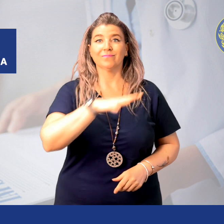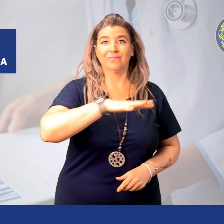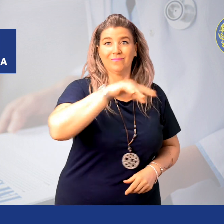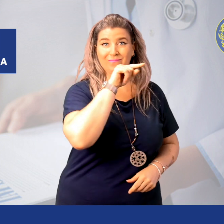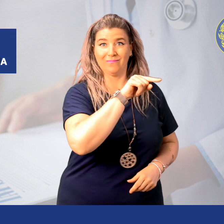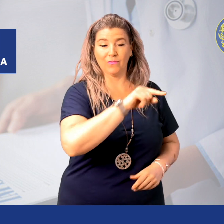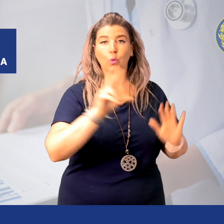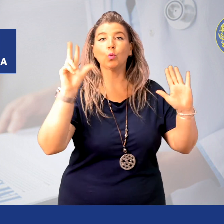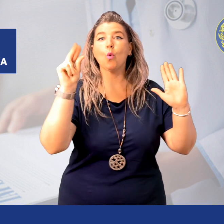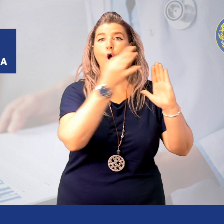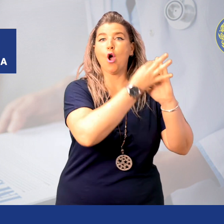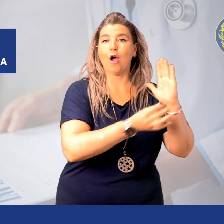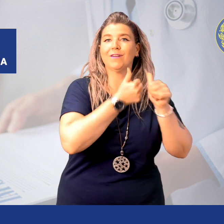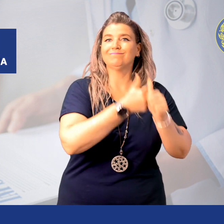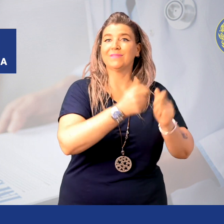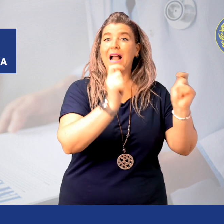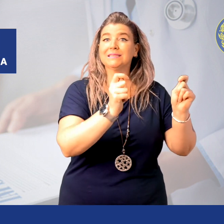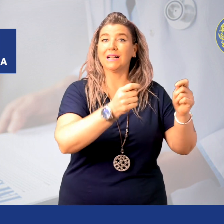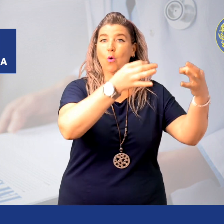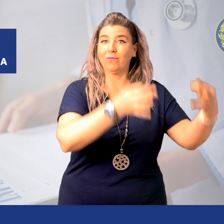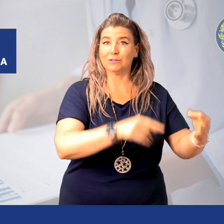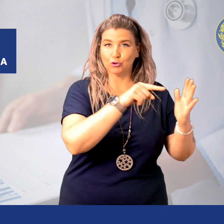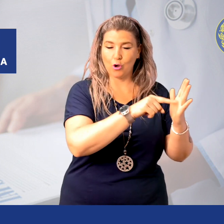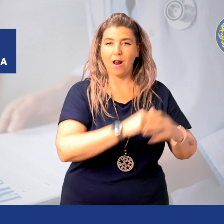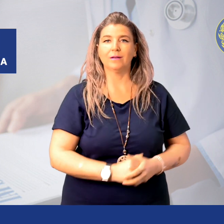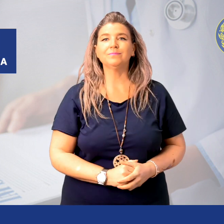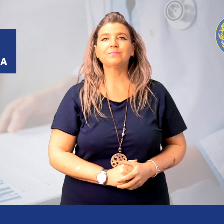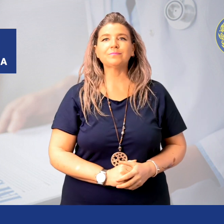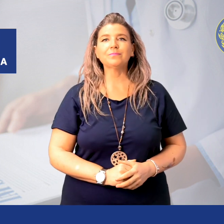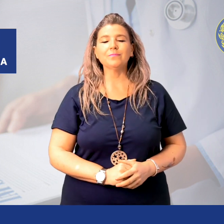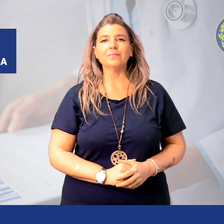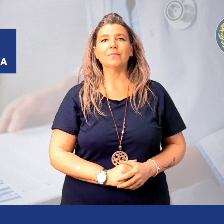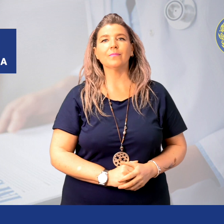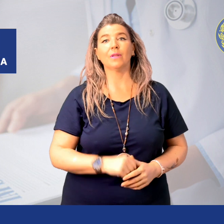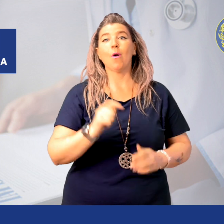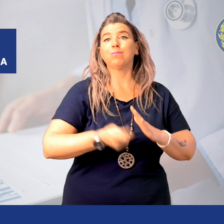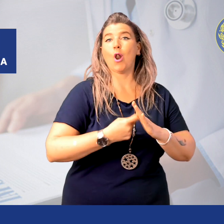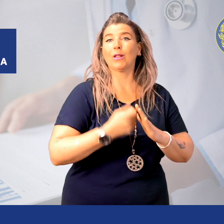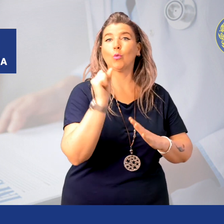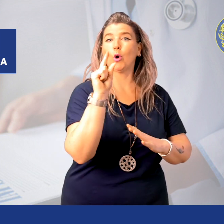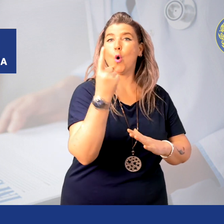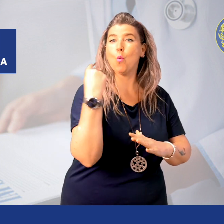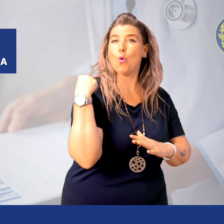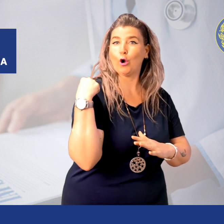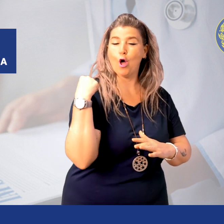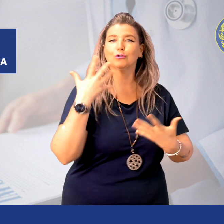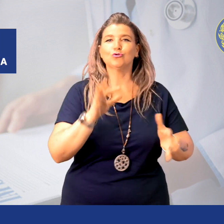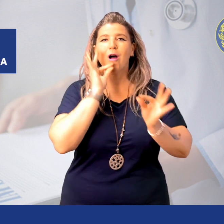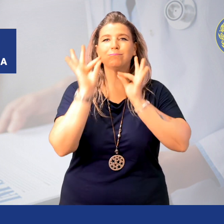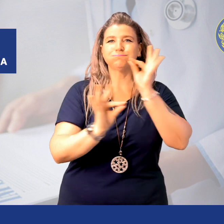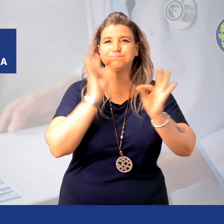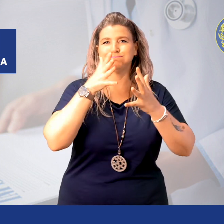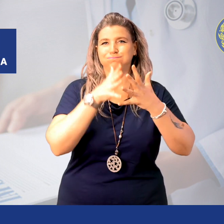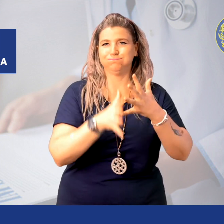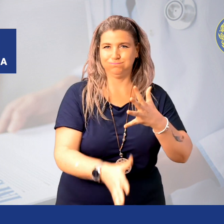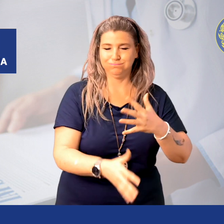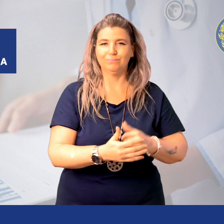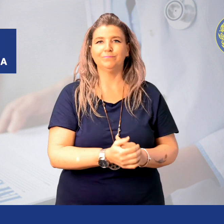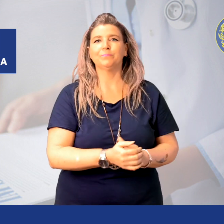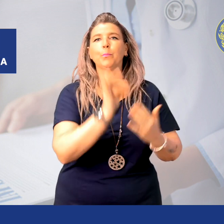Le nuove regole riportate nella Gazzetta Ufficiale come già spiegate nel Bollettino n. 1/2018